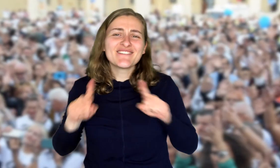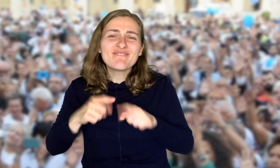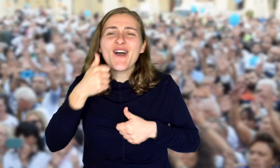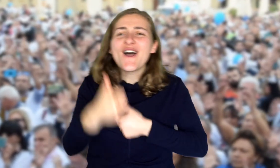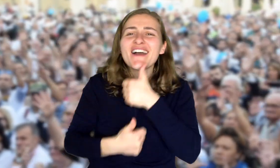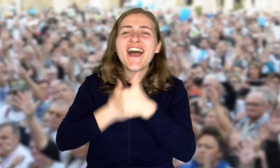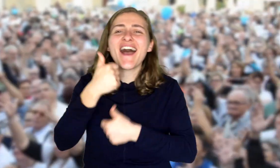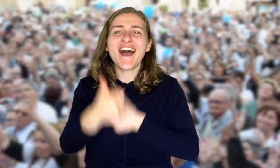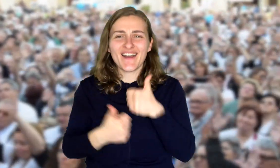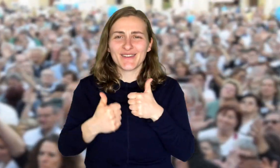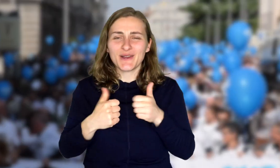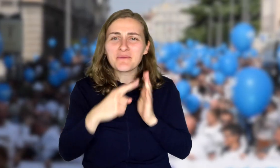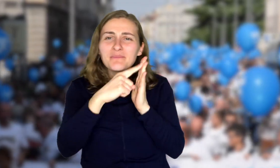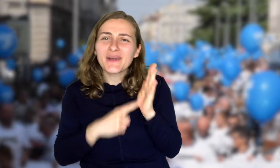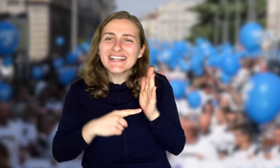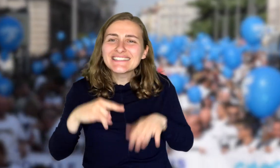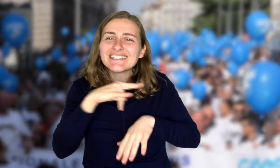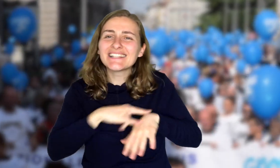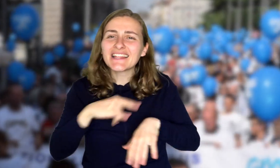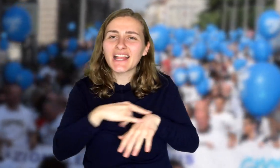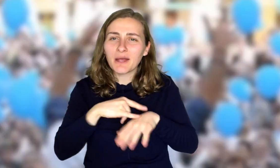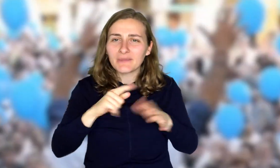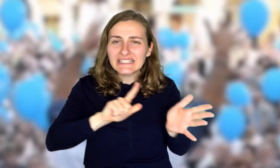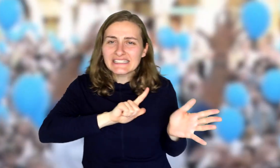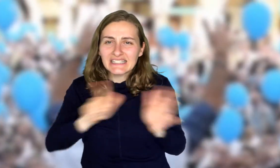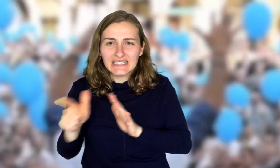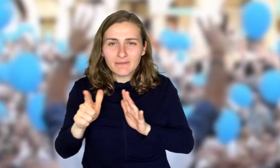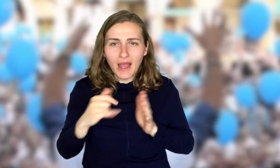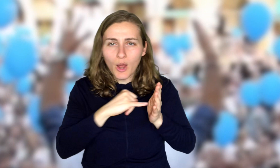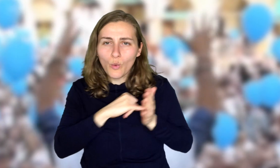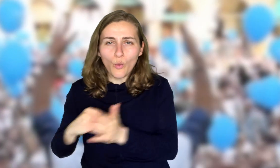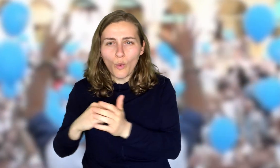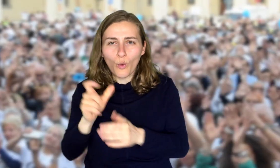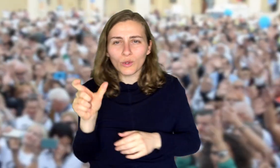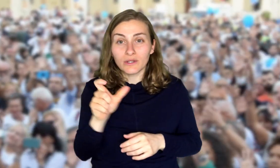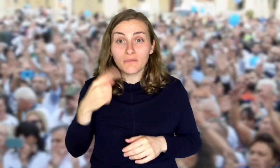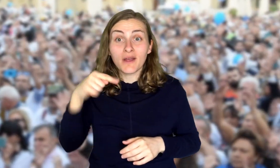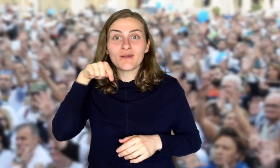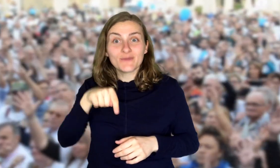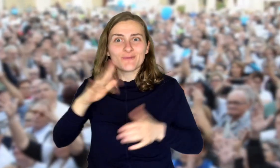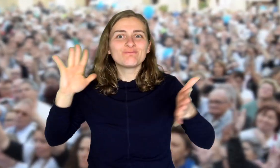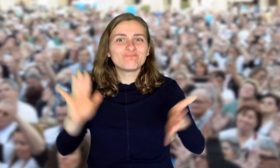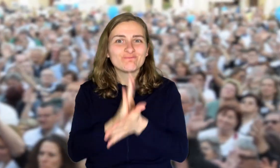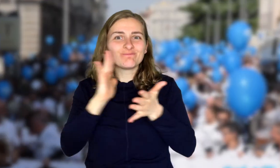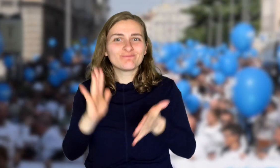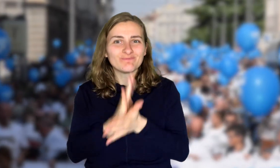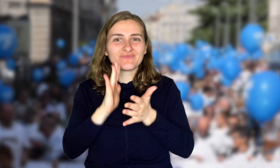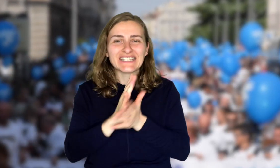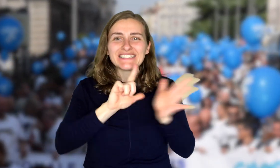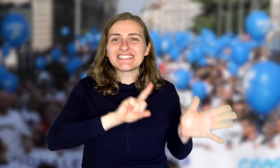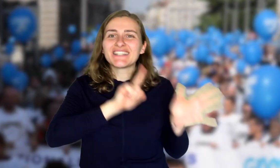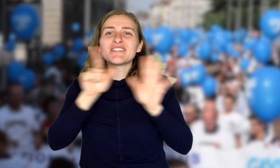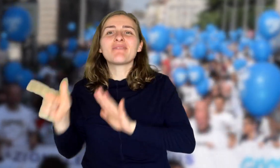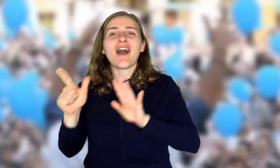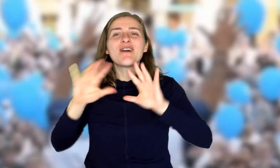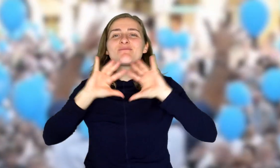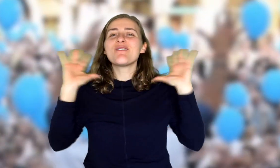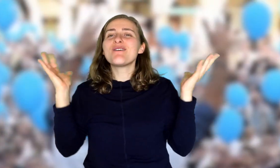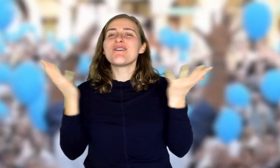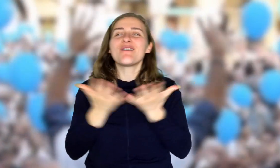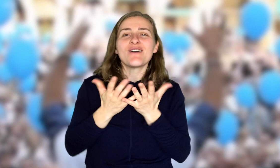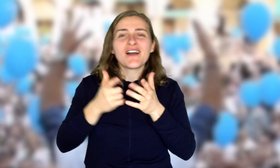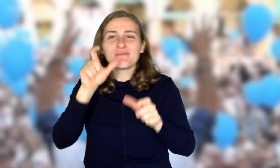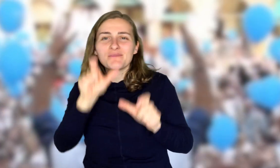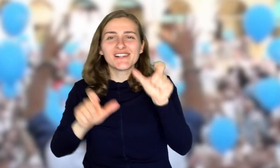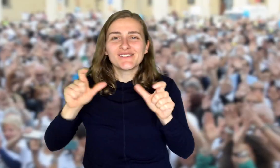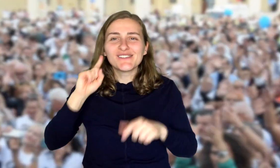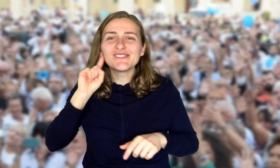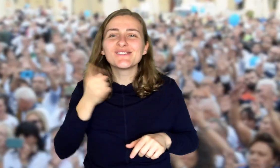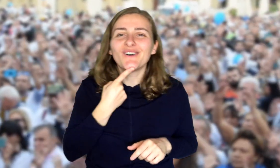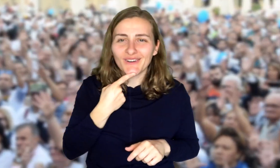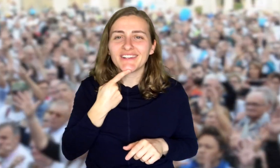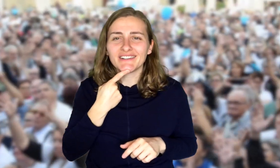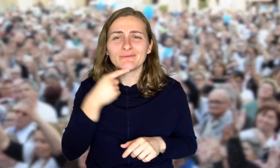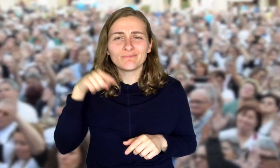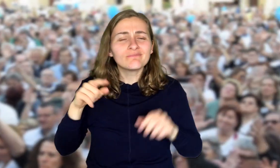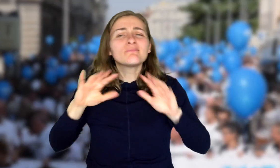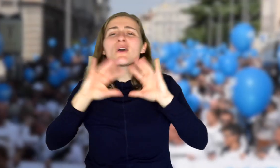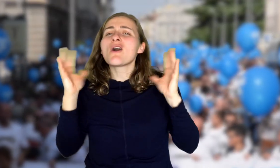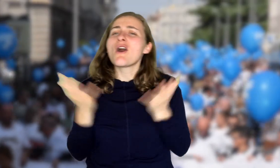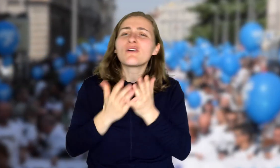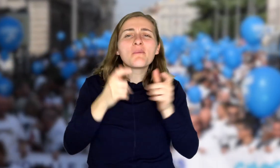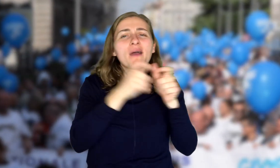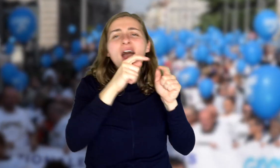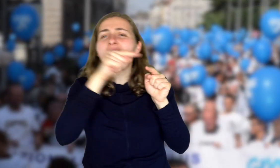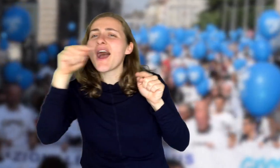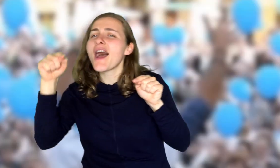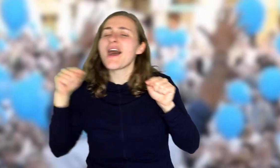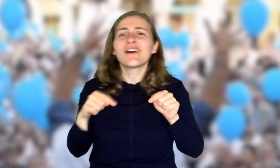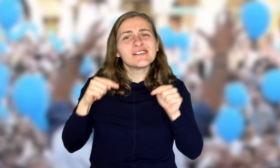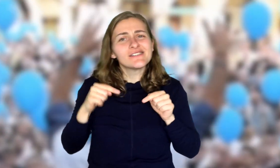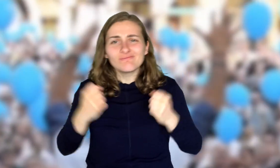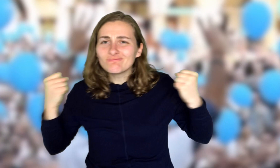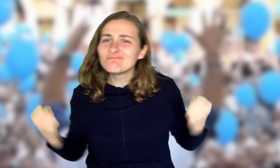Ogni anno, l'ultima settimana di settembre, viene celebrata in tutto il mondo la Settimana Internazionale delle Persone Sorde